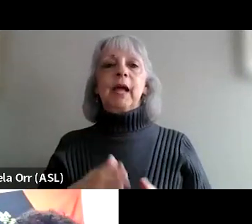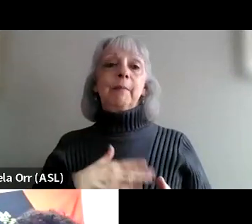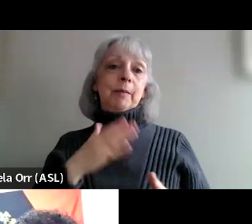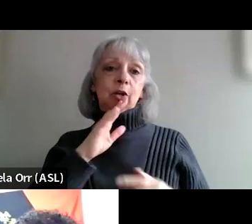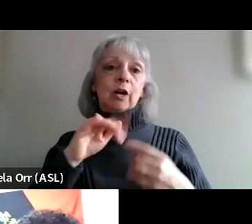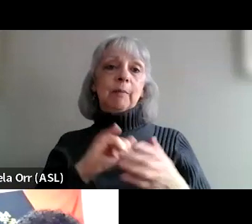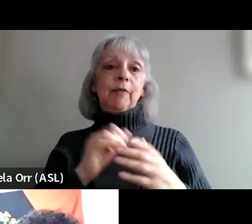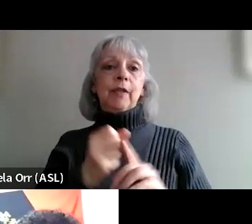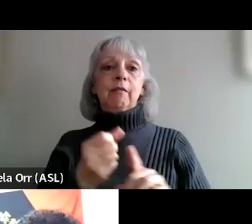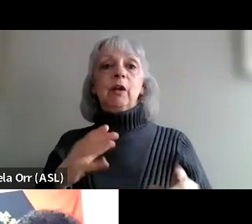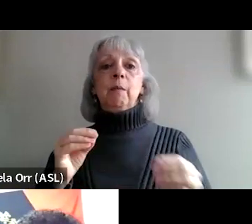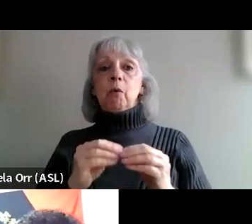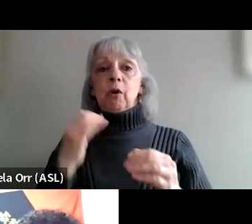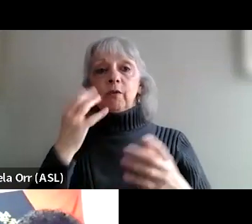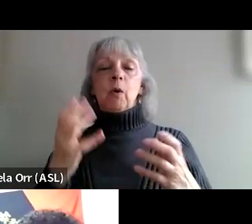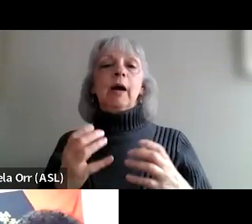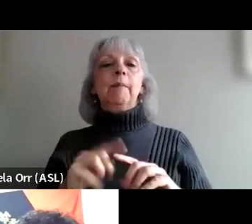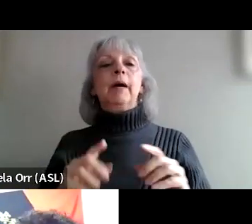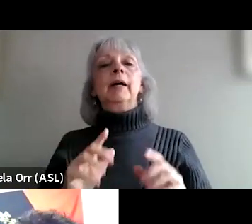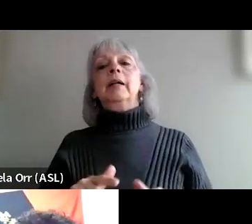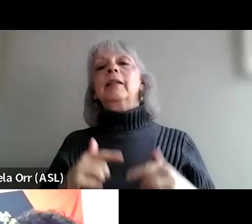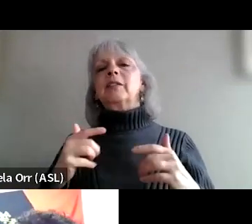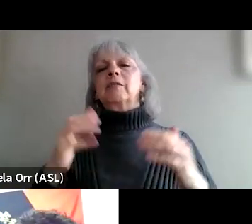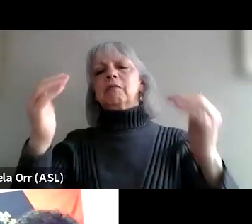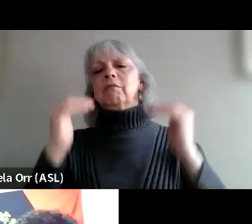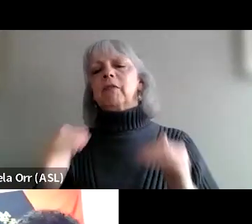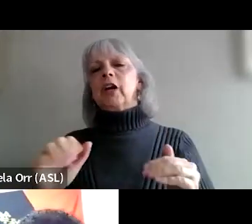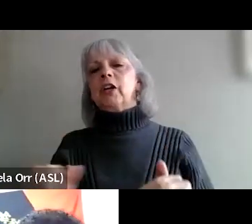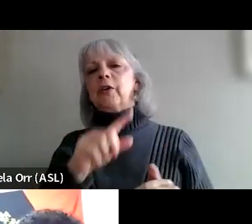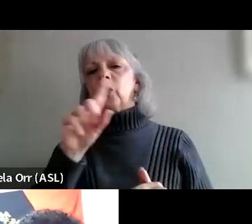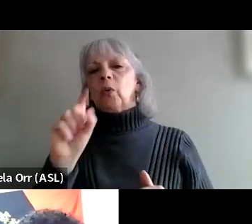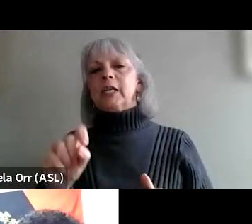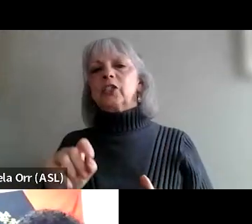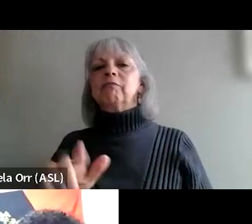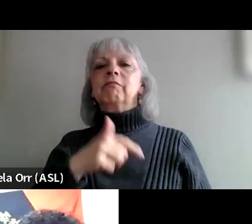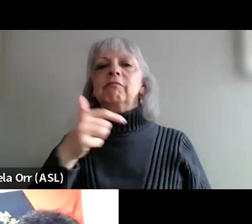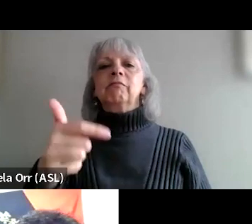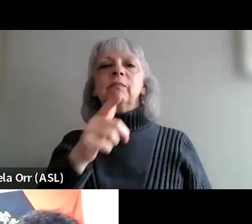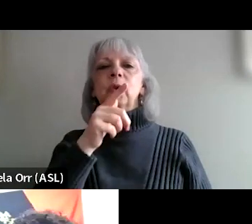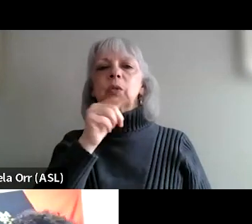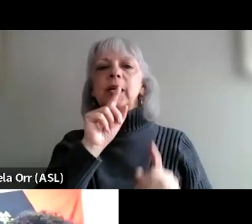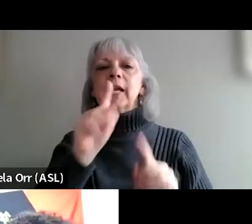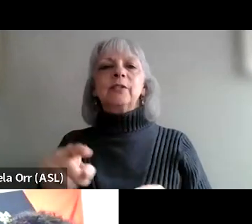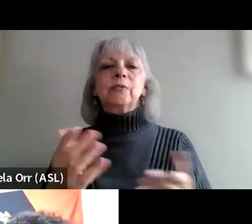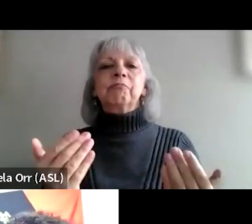Pero, ¿qué tal si pasamos a otra pregunta?, uno de mis colegas podría responderla. Entonces, ¿quién sigue?, ¿a quién le toca?